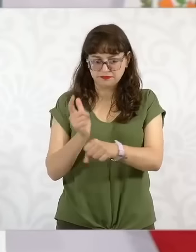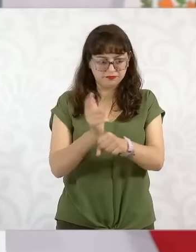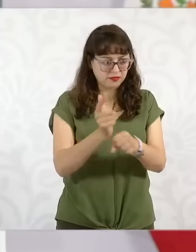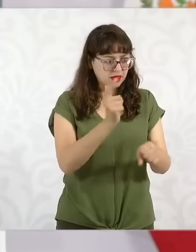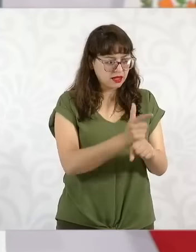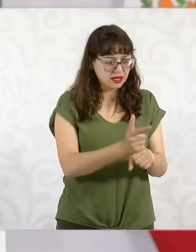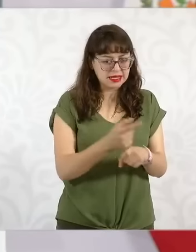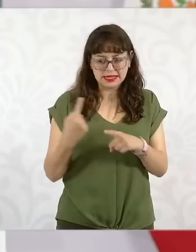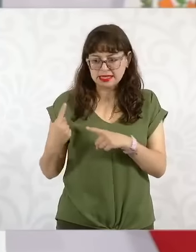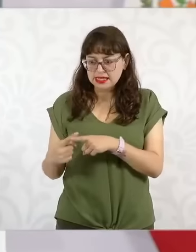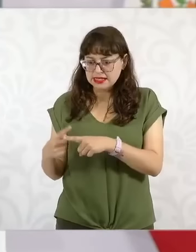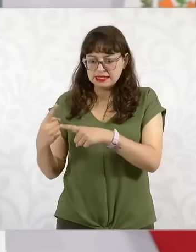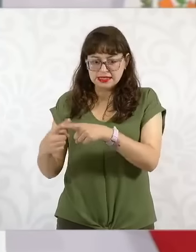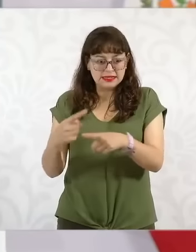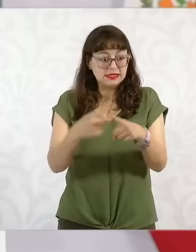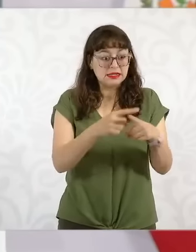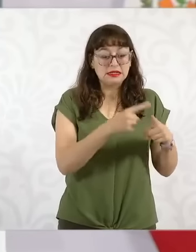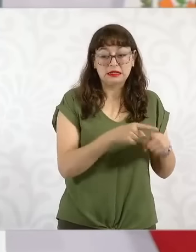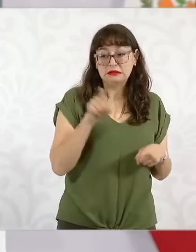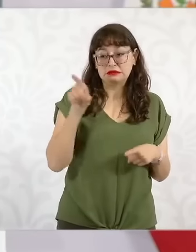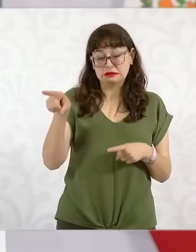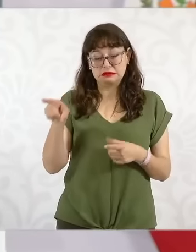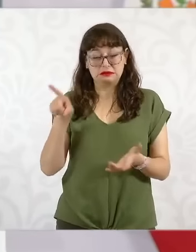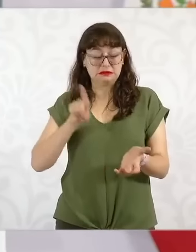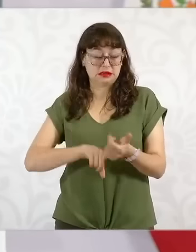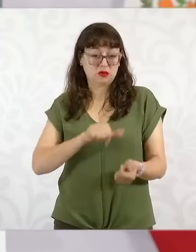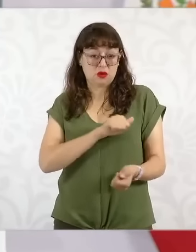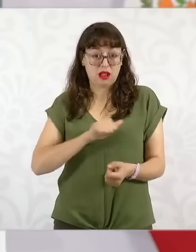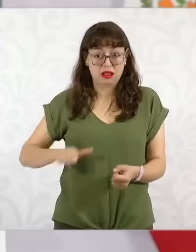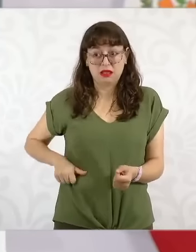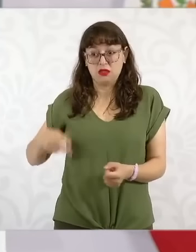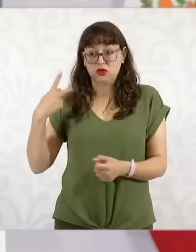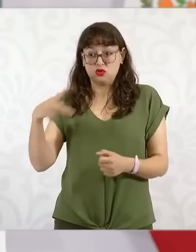de información desde el entorno cercano de la víctima y establecer la participación